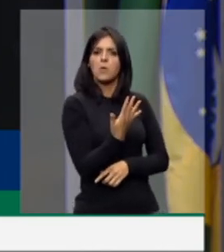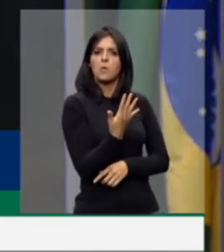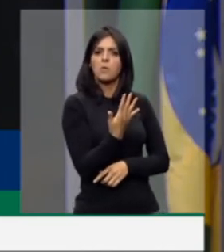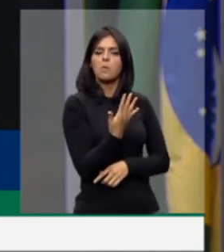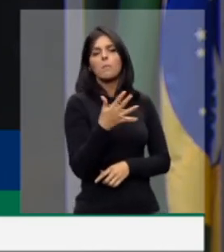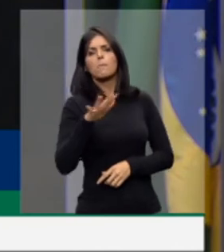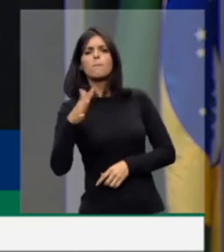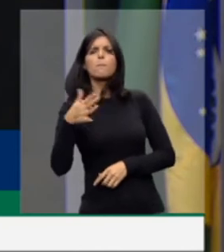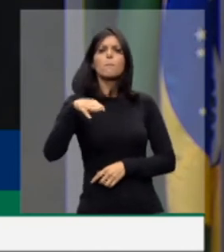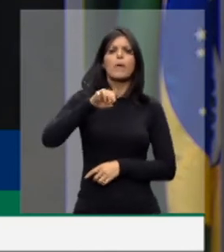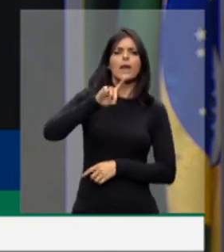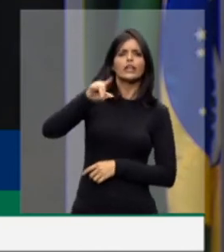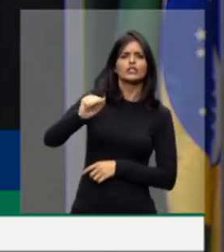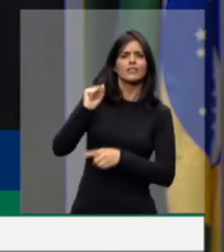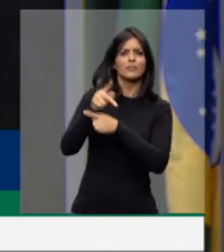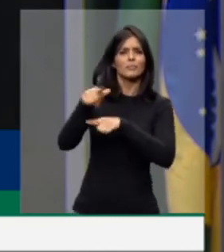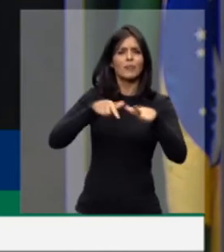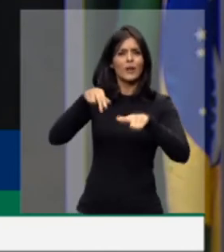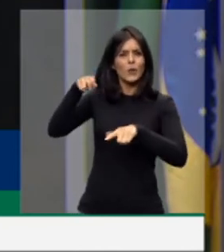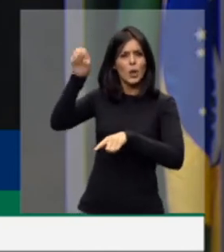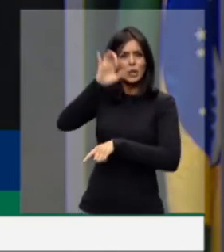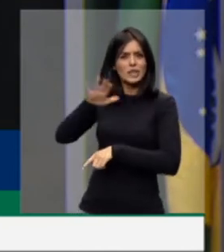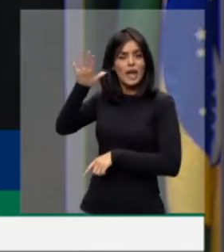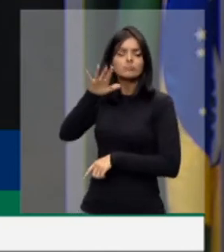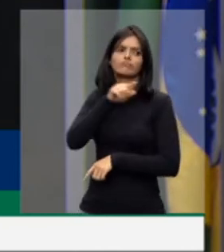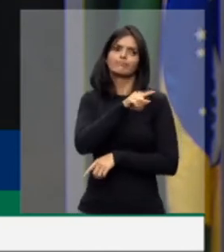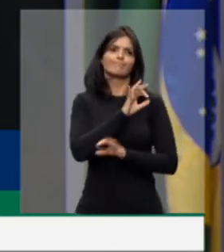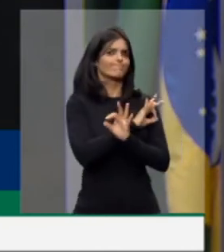MULHERES, QUE CONCLUÍRAM ESSE CURSO TECNOLÓGICO SAEM DE LÁ EMPREGADOS E BEM EMPREGADOS PARA MÉDIA DOS EMPREGOS